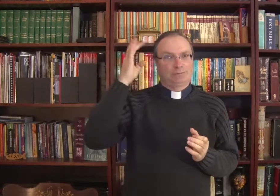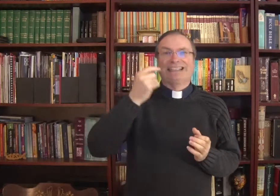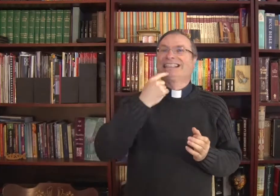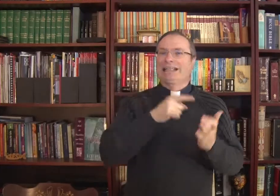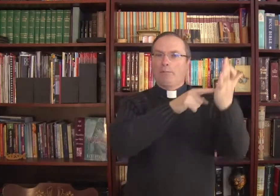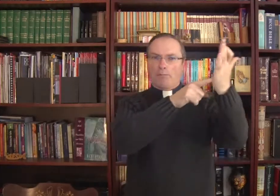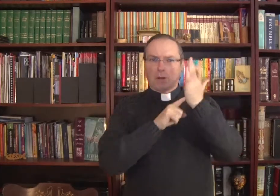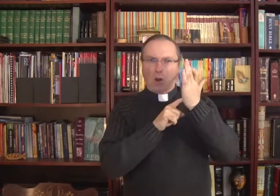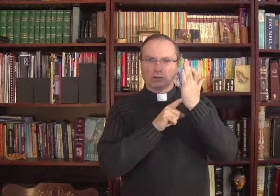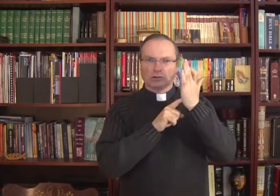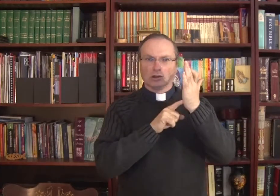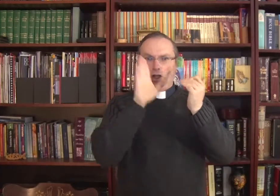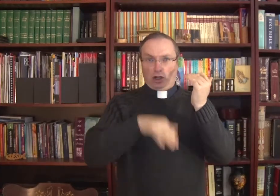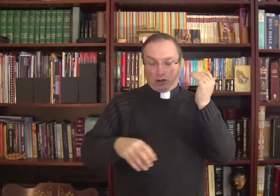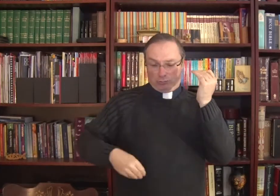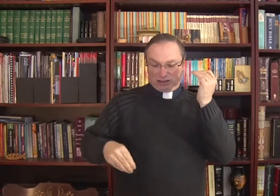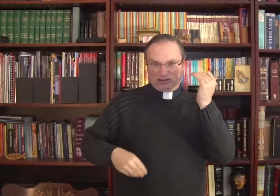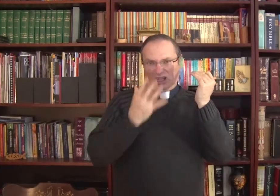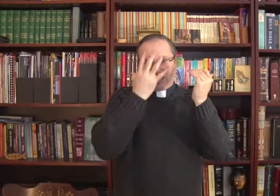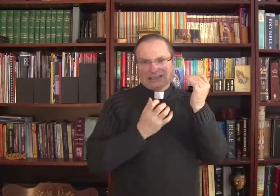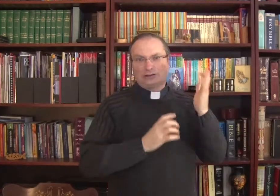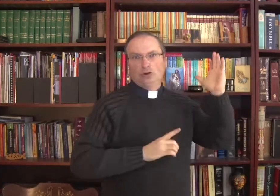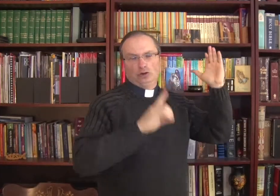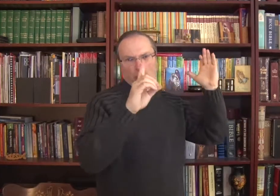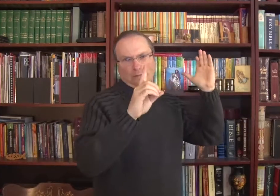qui montre que le péché attriste Dieu,